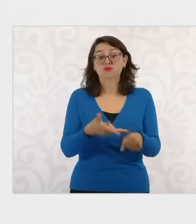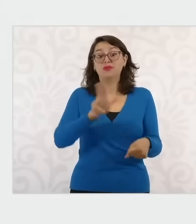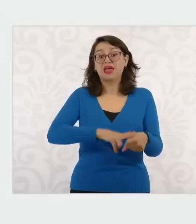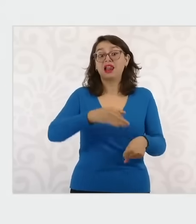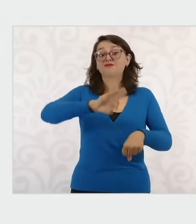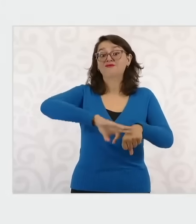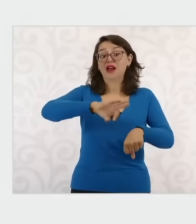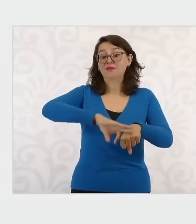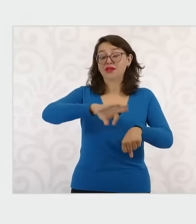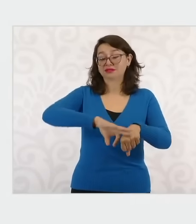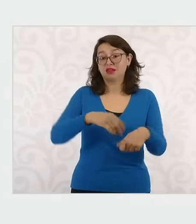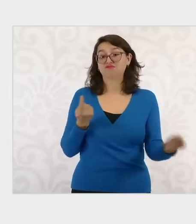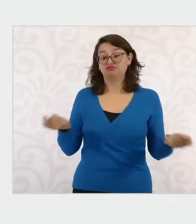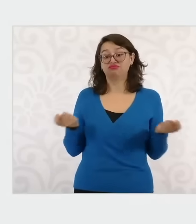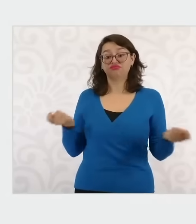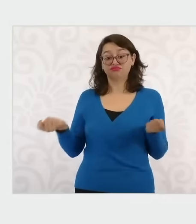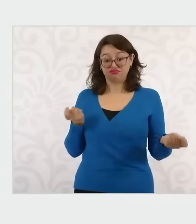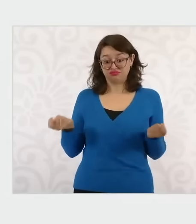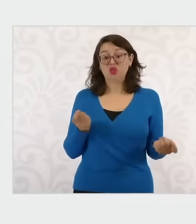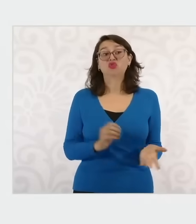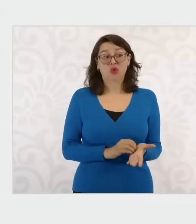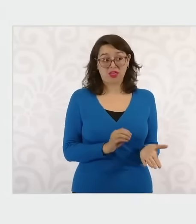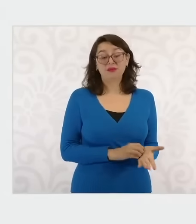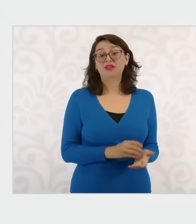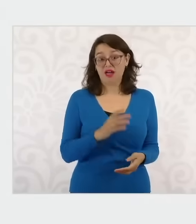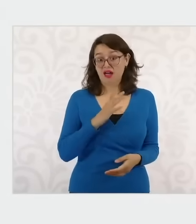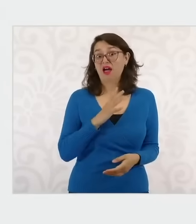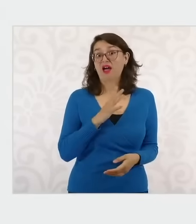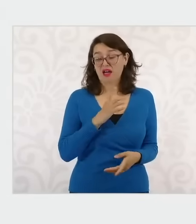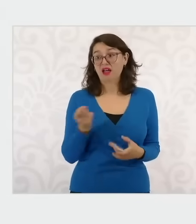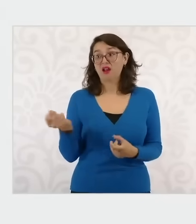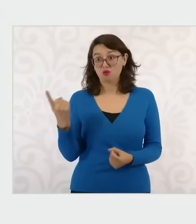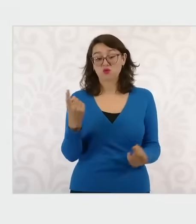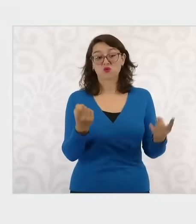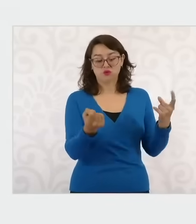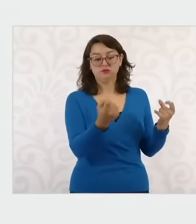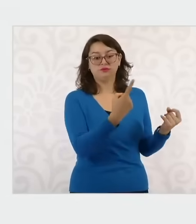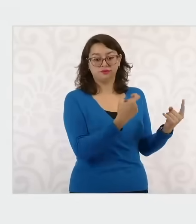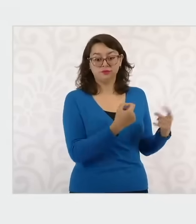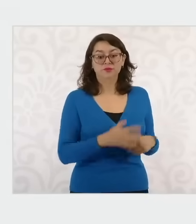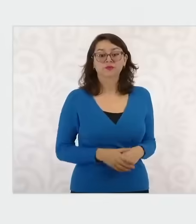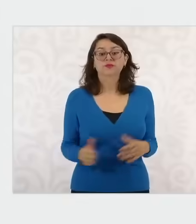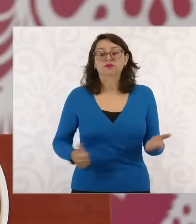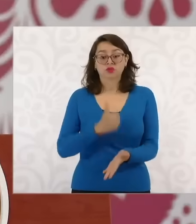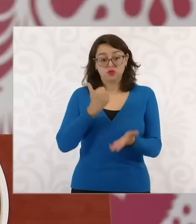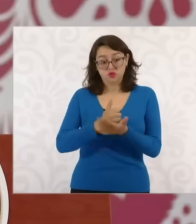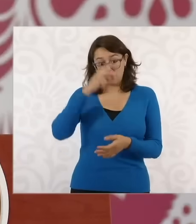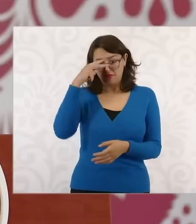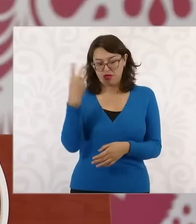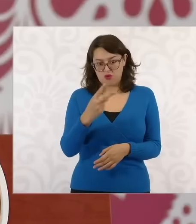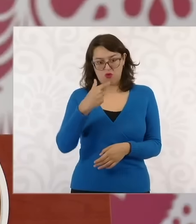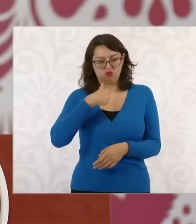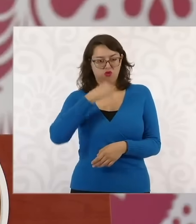de los centros de salud o de los hospitales. E cuando yo llegué al gobierno de la ciudad Siera